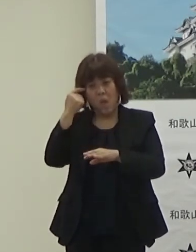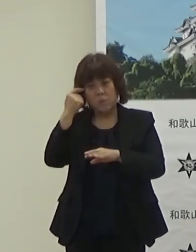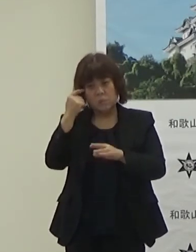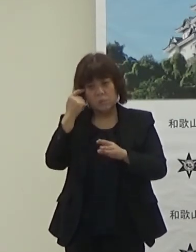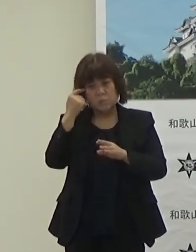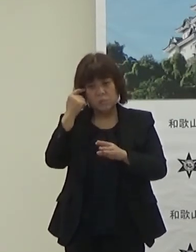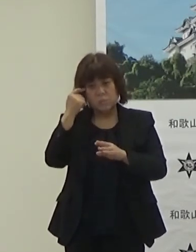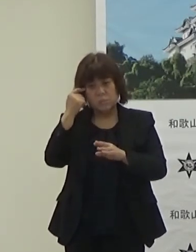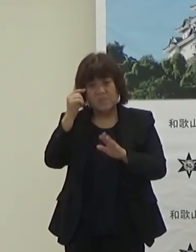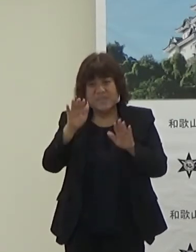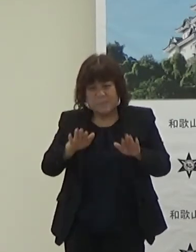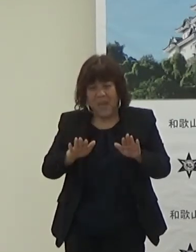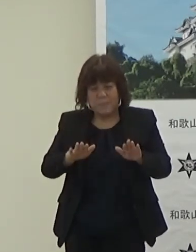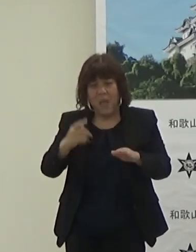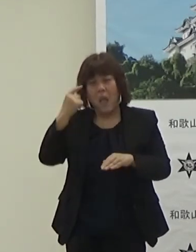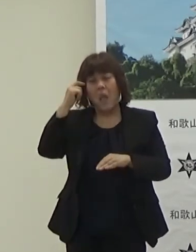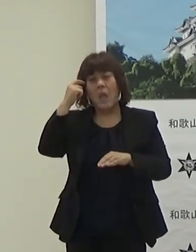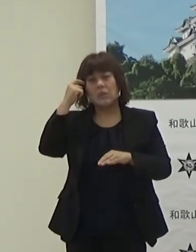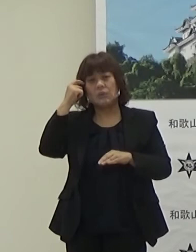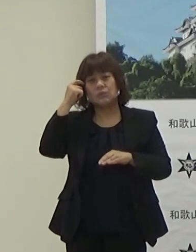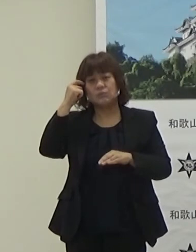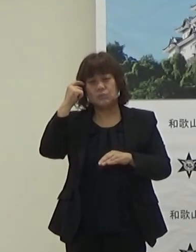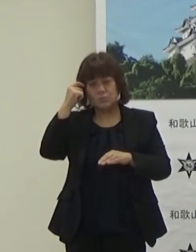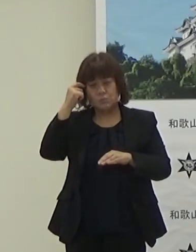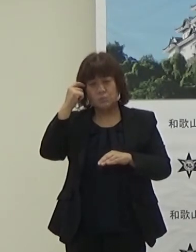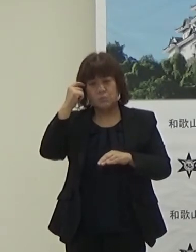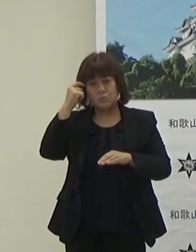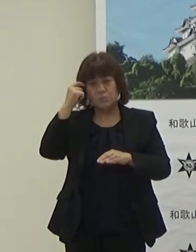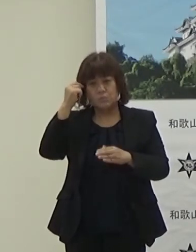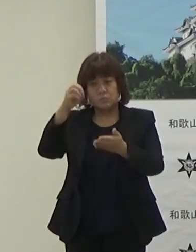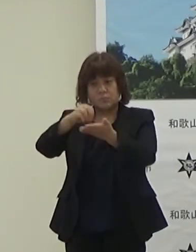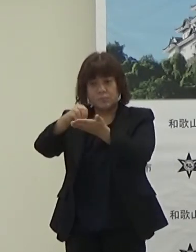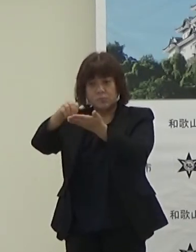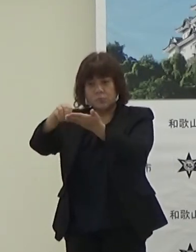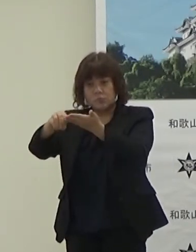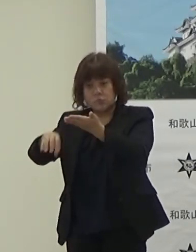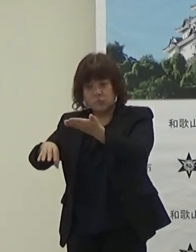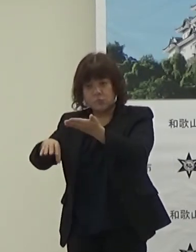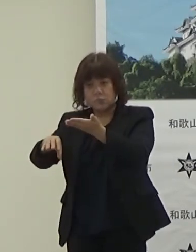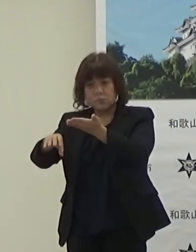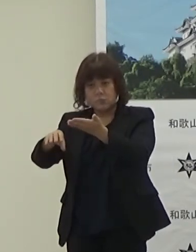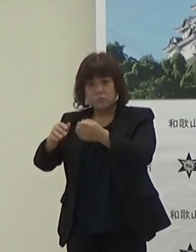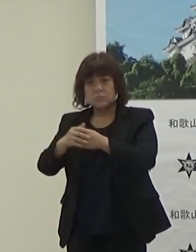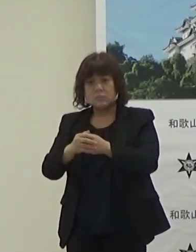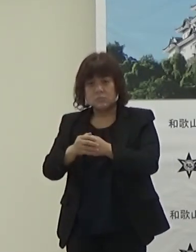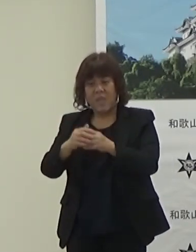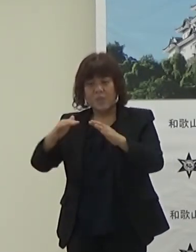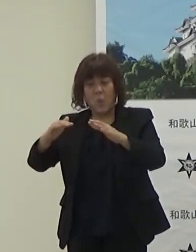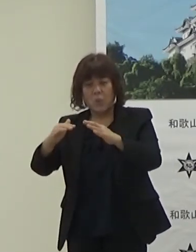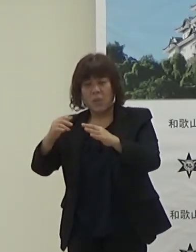今の時点でですね撤退議論というのは仮に後ろ向きの議論だとすれば